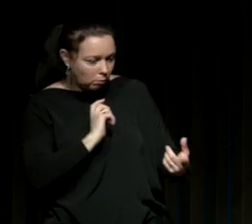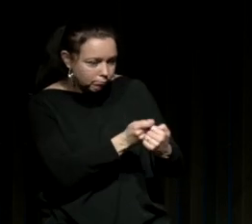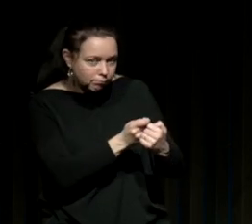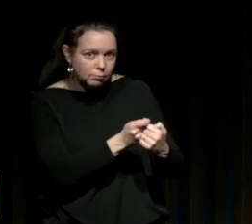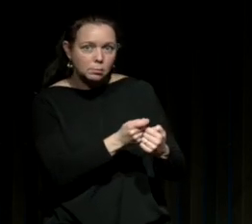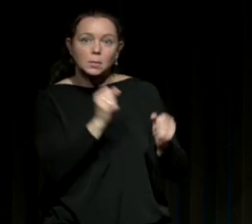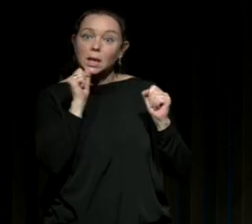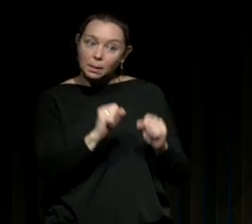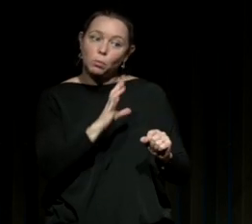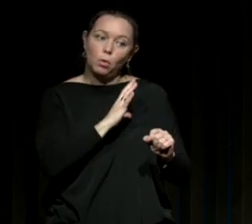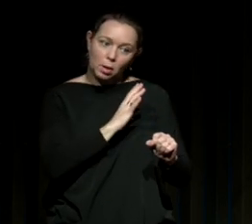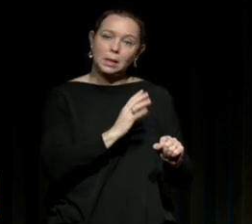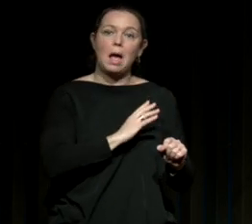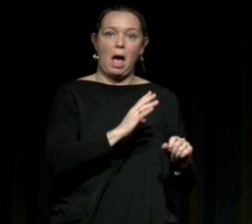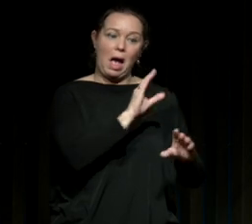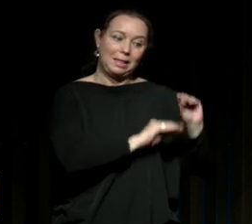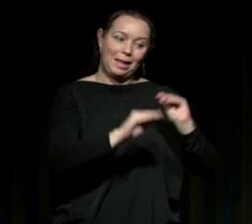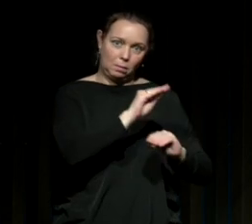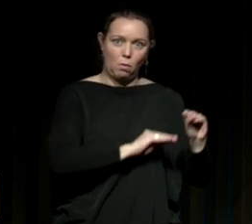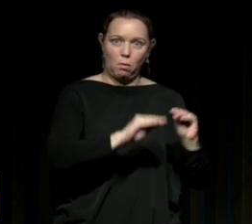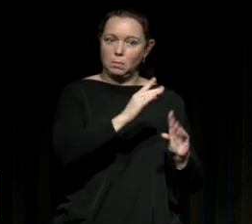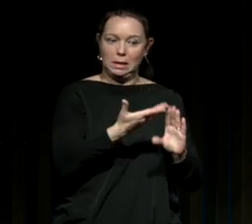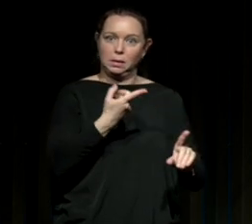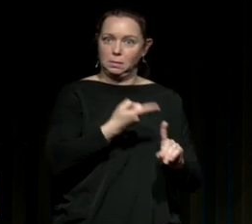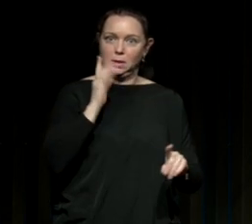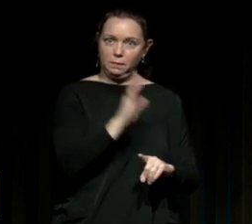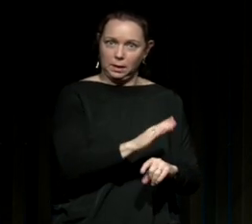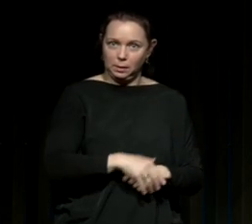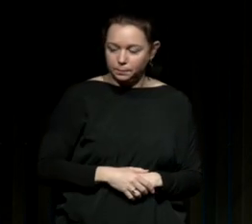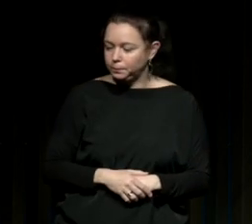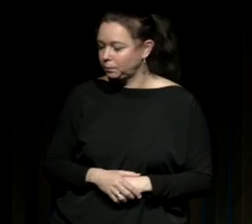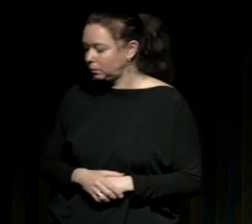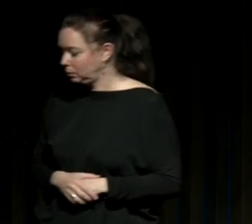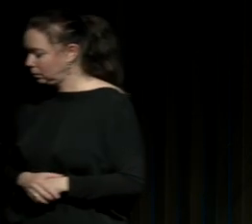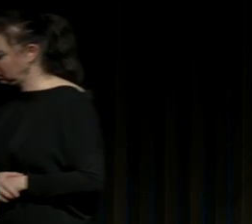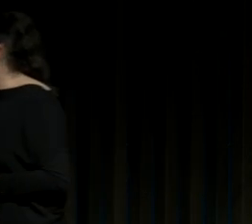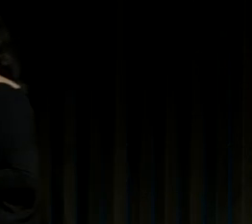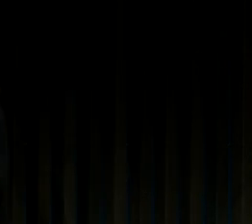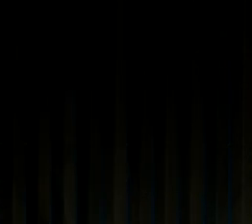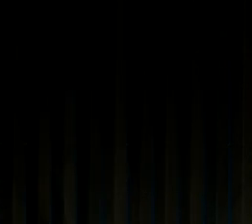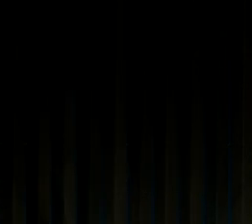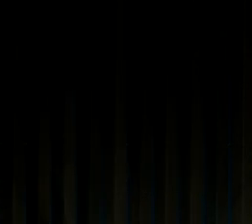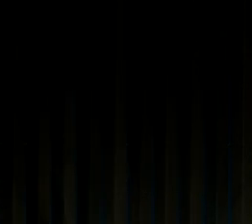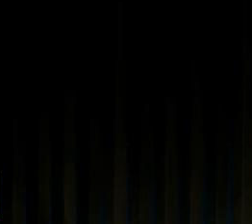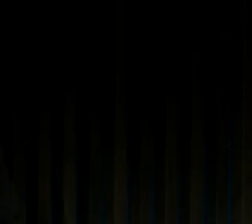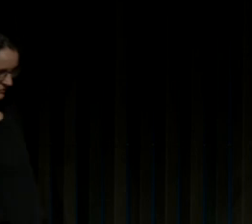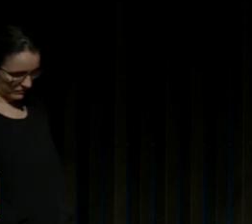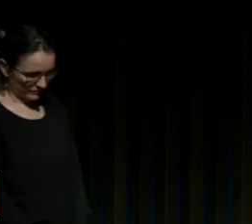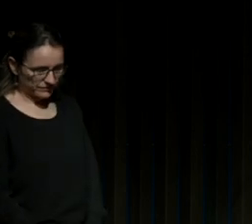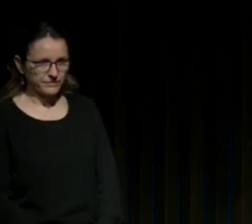des traitements spécifiques et là je vous montre plus sur ces petits graf voilà les les courbes